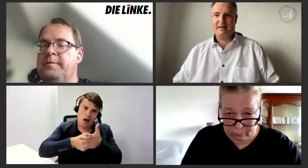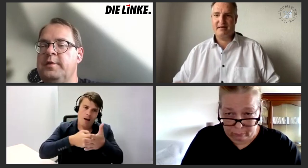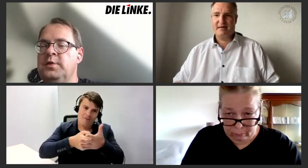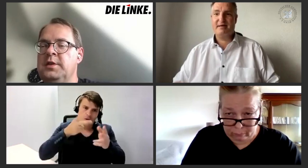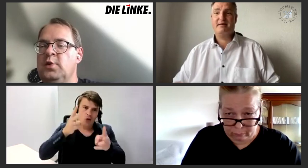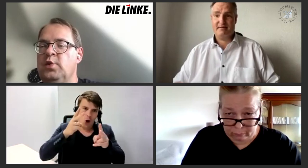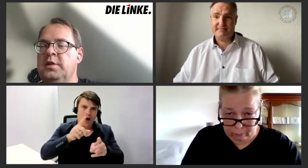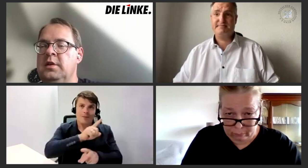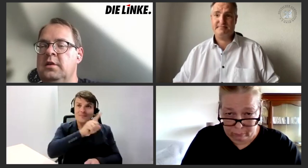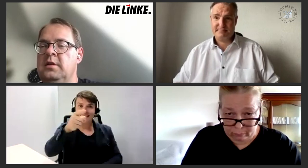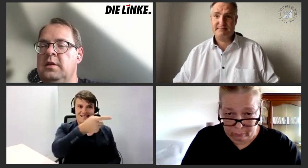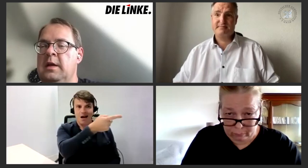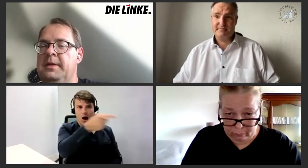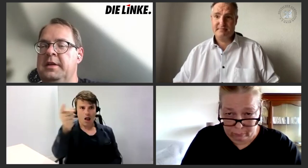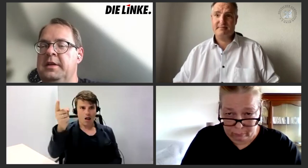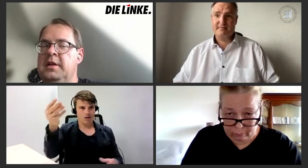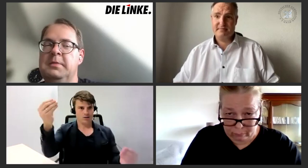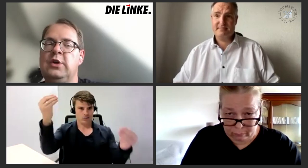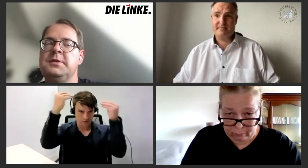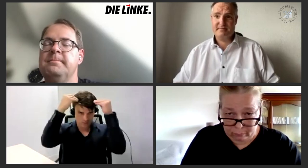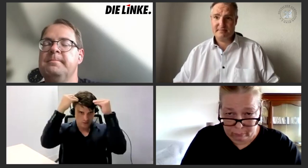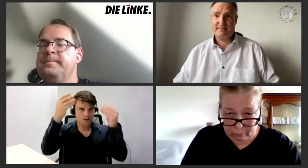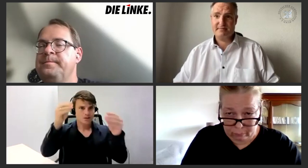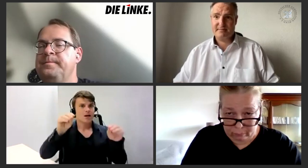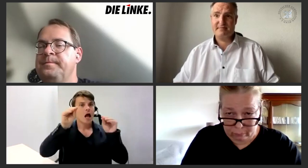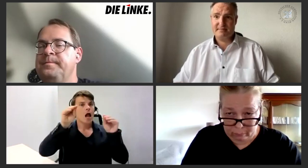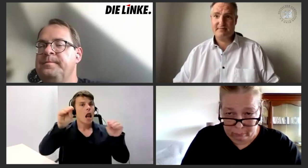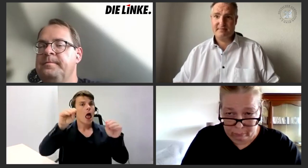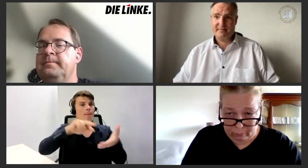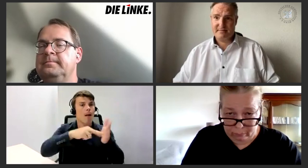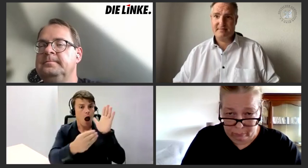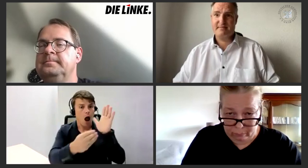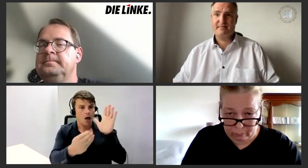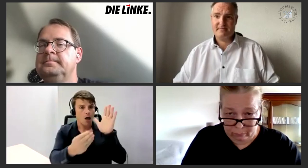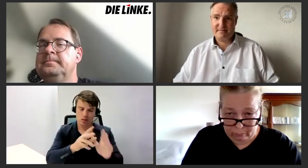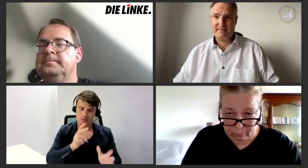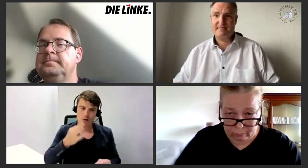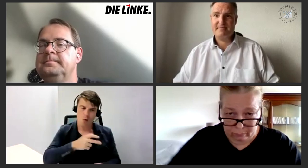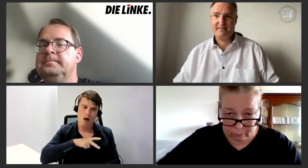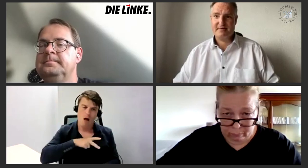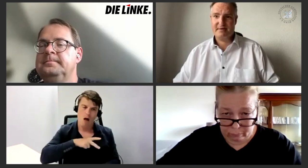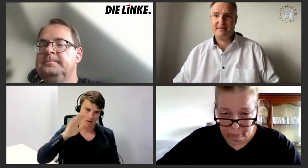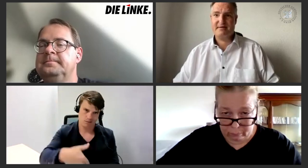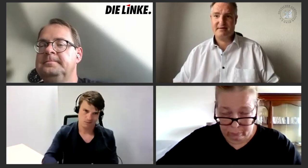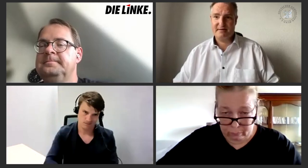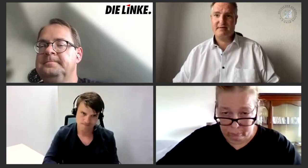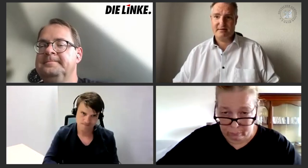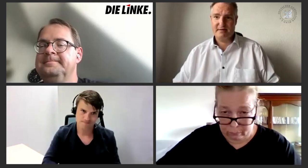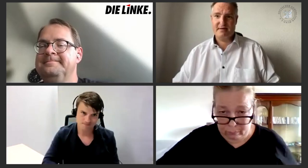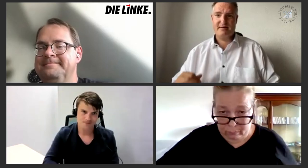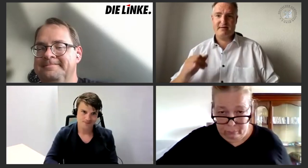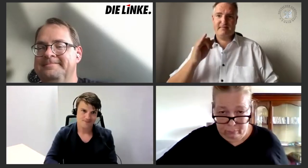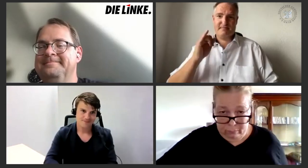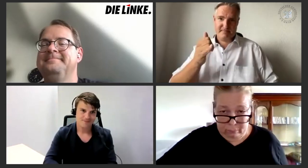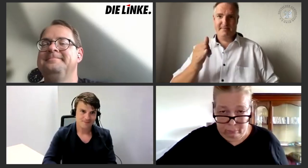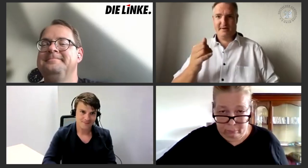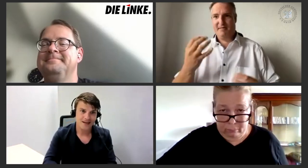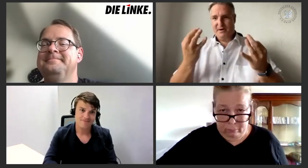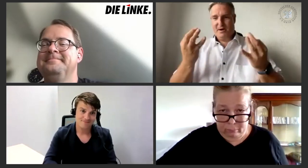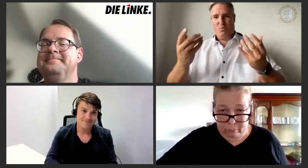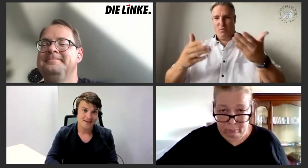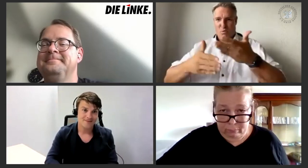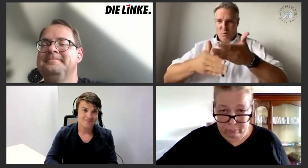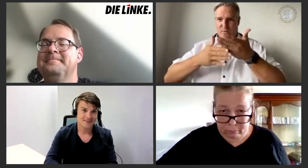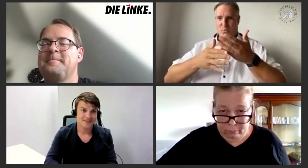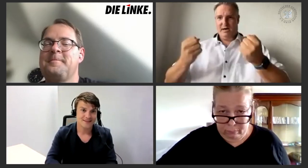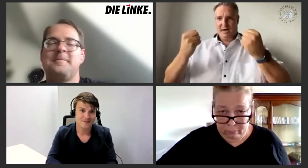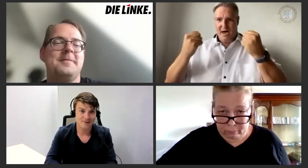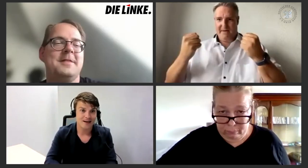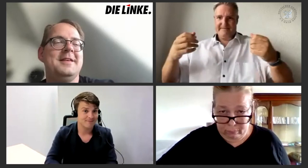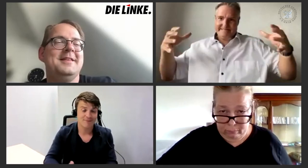dass man das in viele Köpfe und dann auch in die Lehrpläne hinbekommt. - Ja, wir